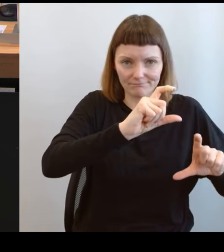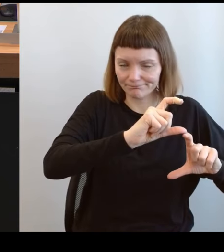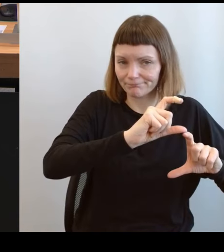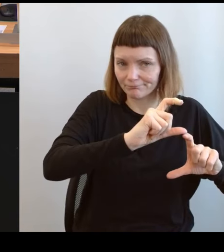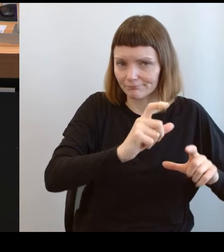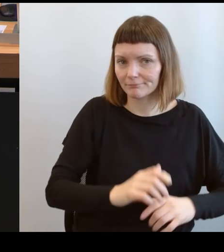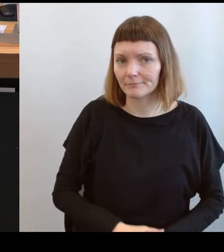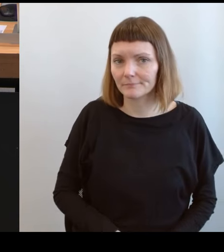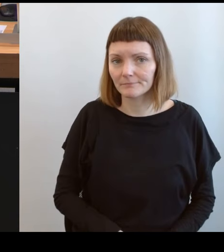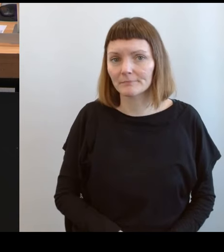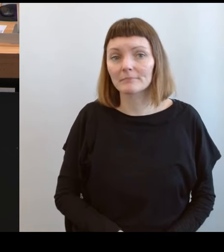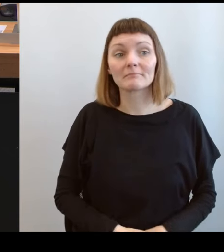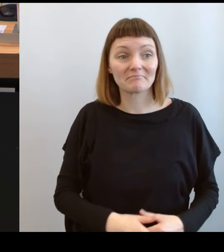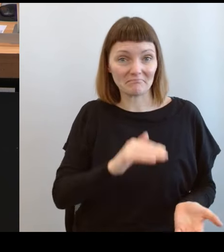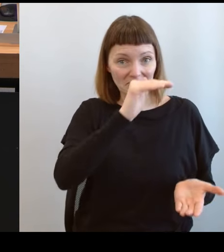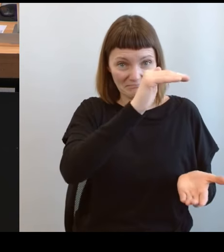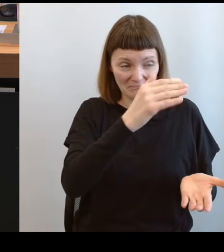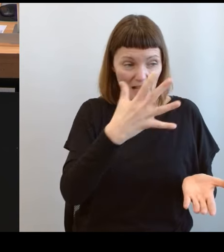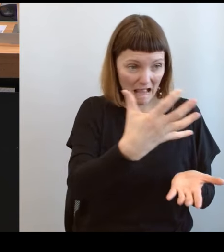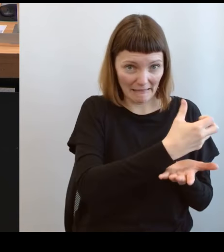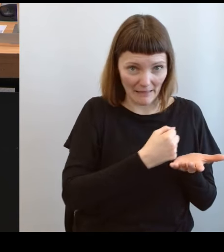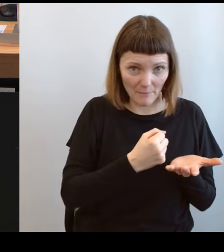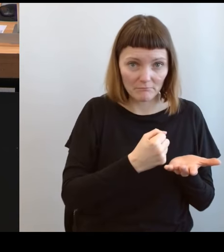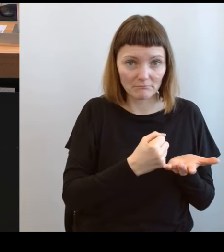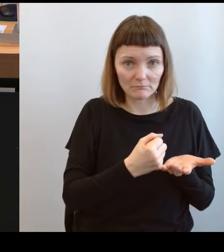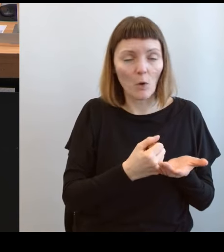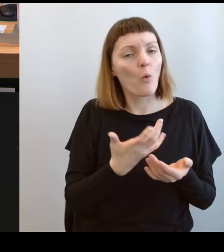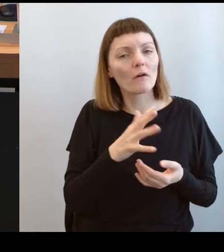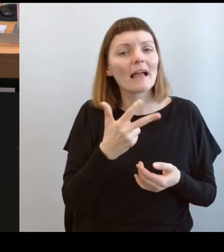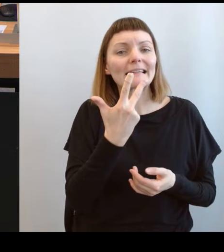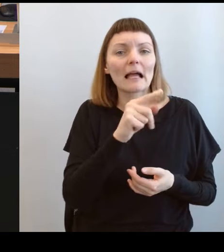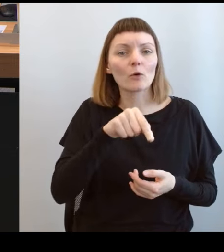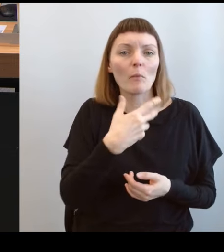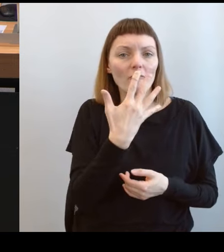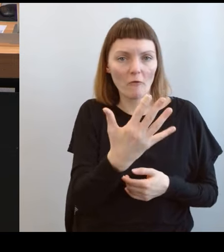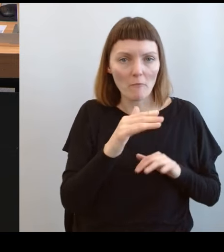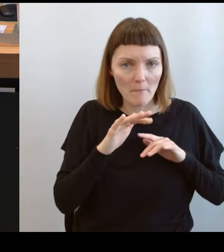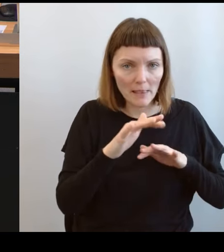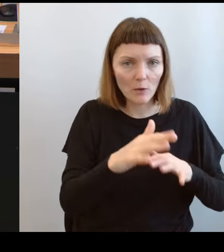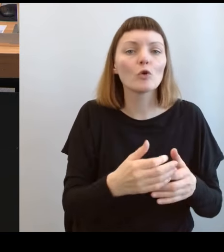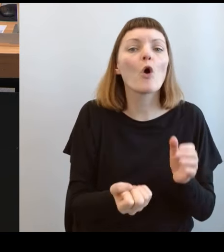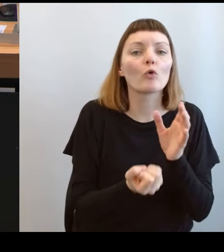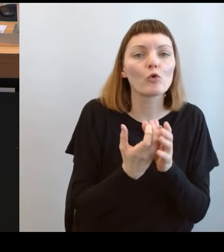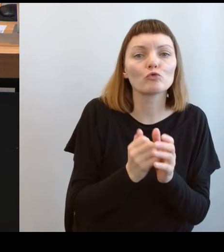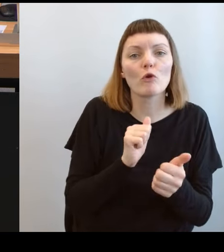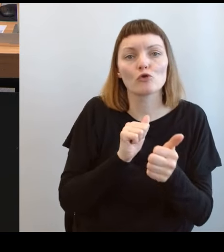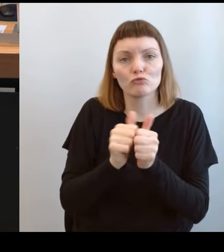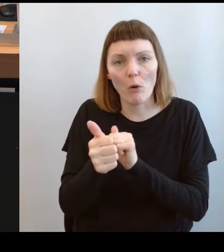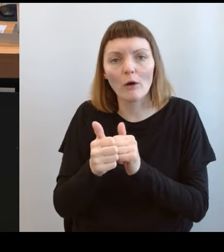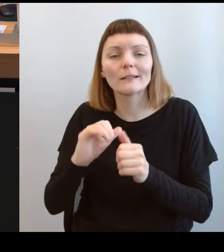von rund 3,5 Millionen in die Bereiche Kultur, Sport und Tourismus. Der große Rest landete allgemein im